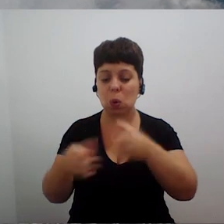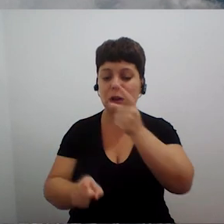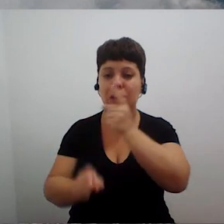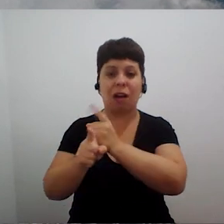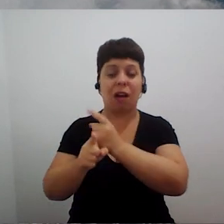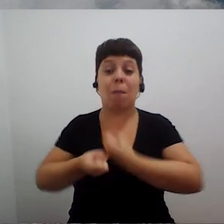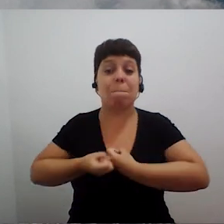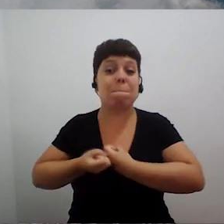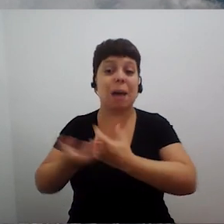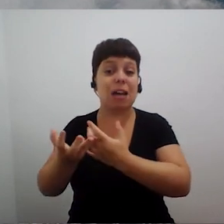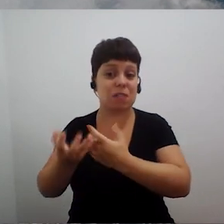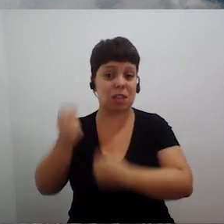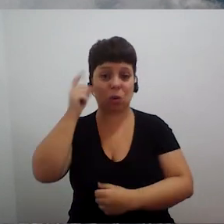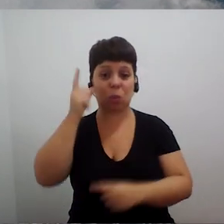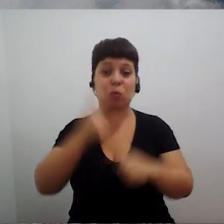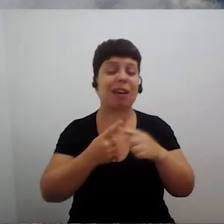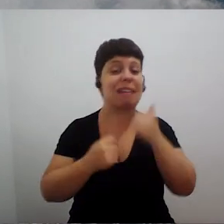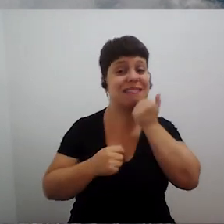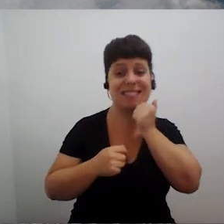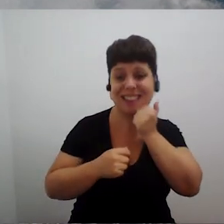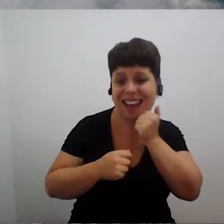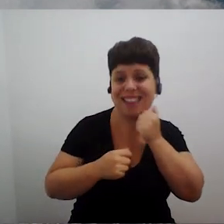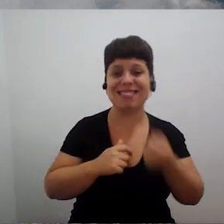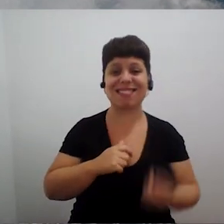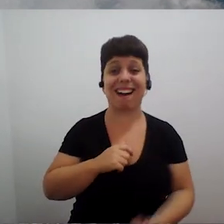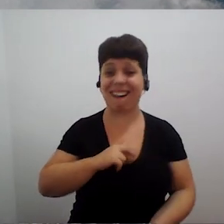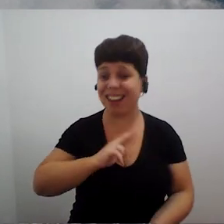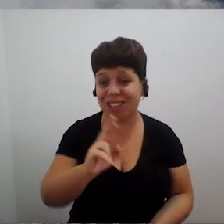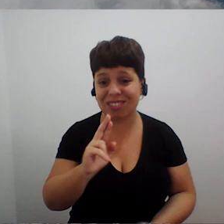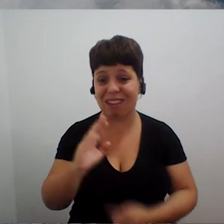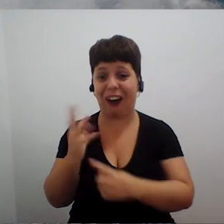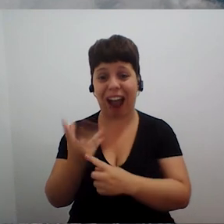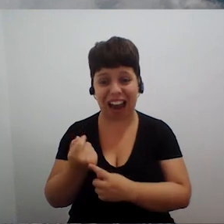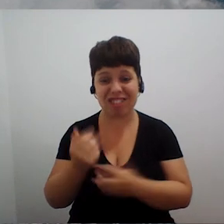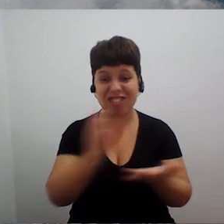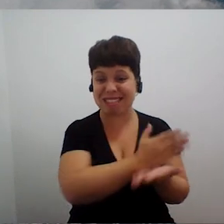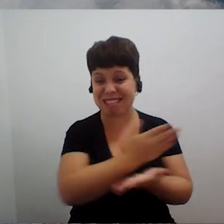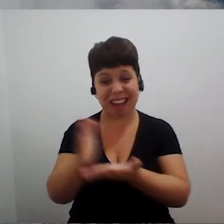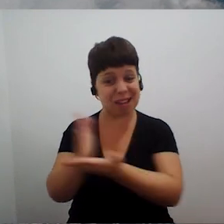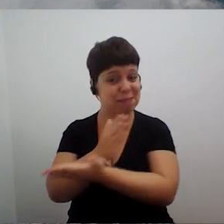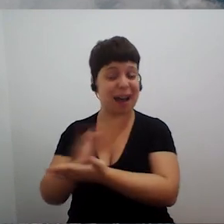formas de manifestação cultural porque na verdade ciência religião e arte na verdade